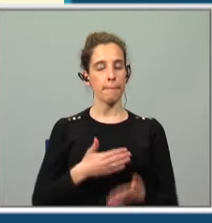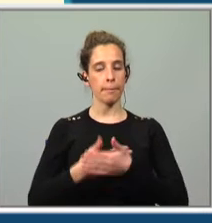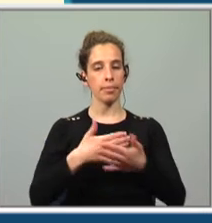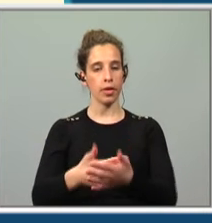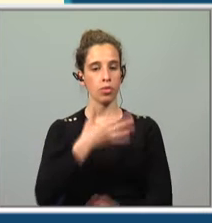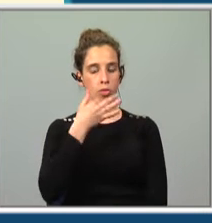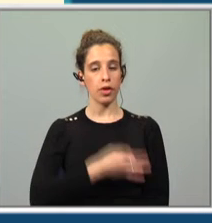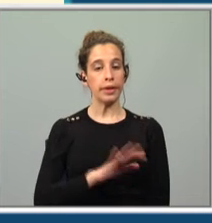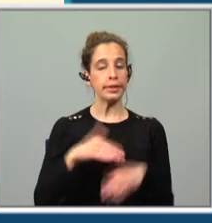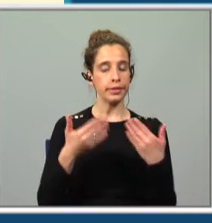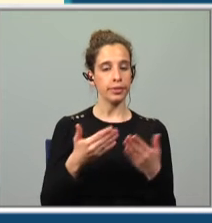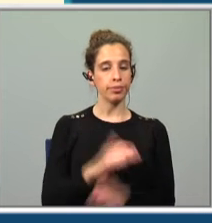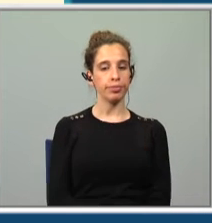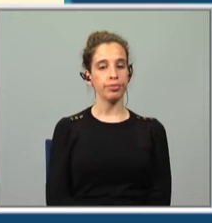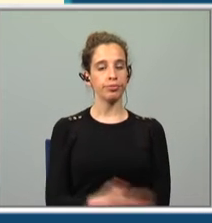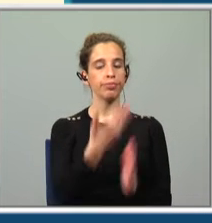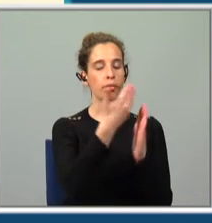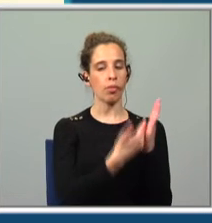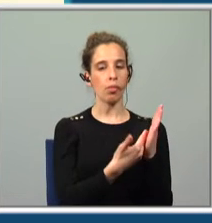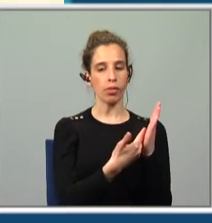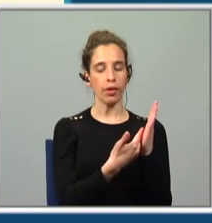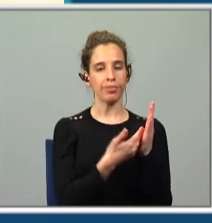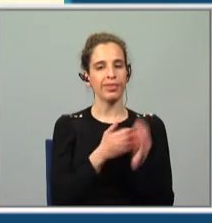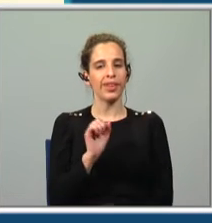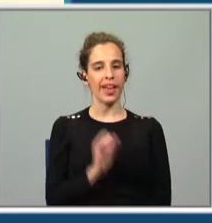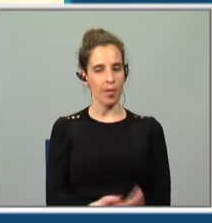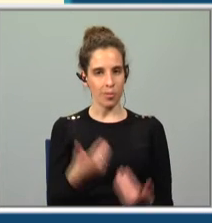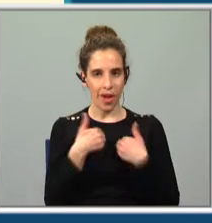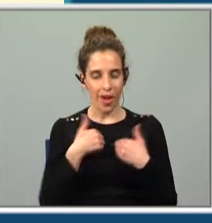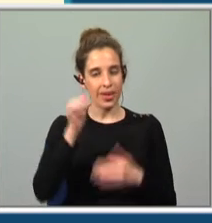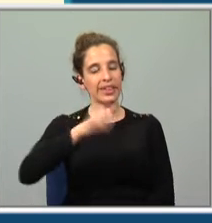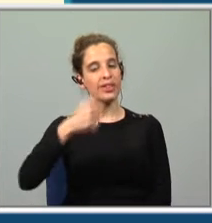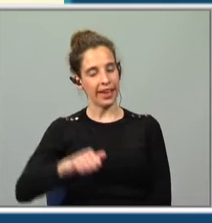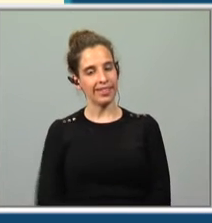correta E para isso o nosso plano Miguel é ou não é uma grande ajuda é uma grande 正確為此我們的計劃米格爾是不是一個很大的幫助 一個很大的幫助